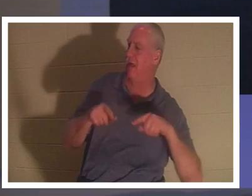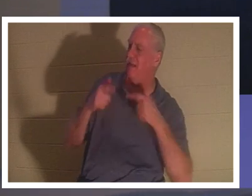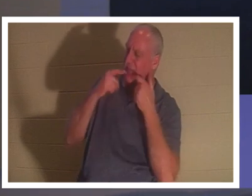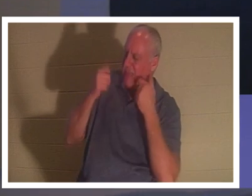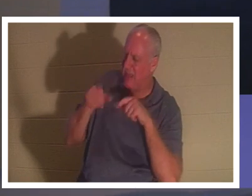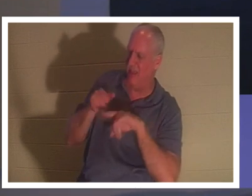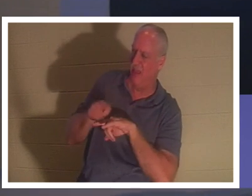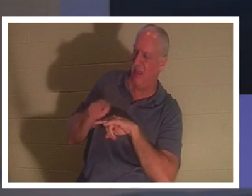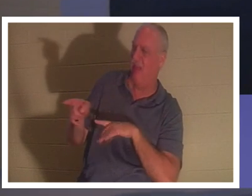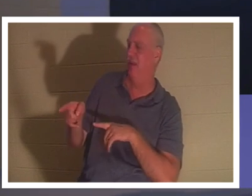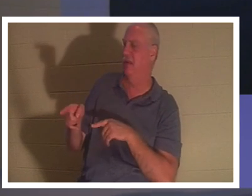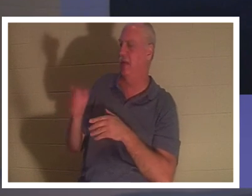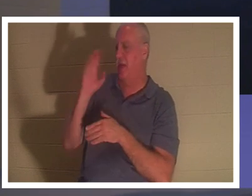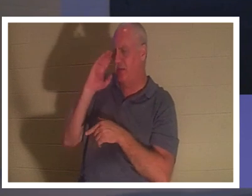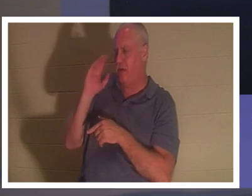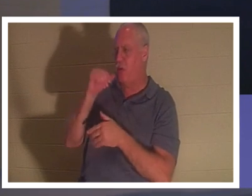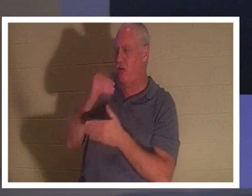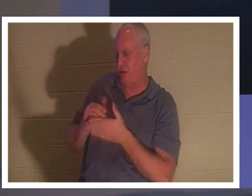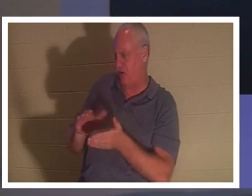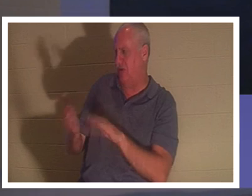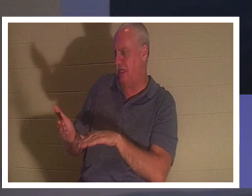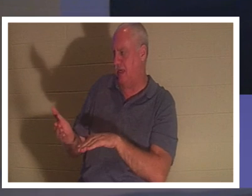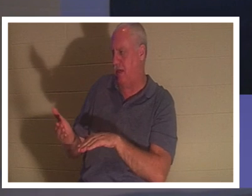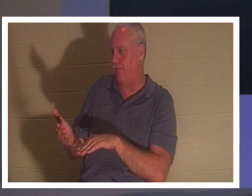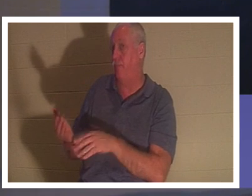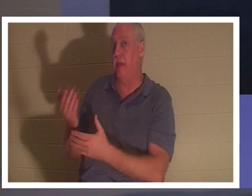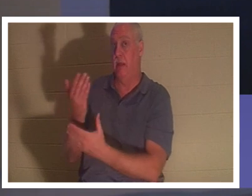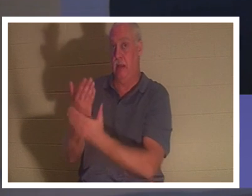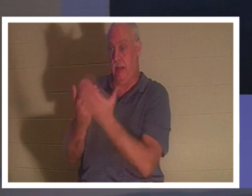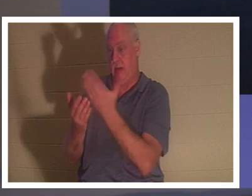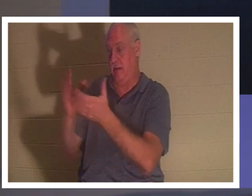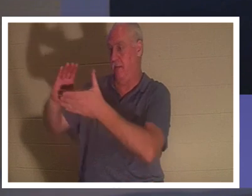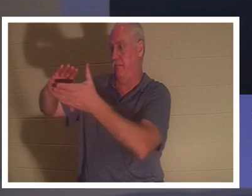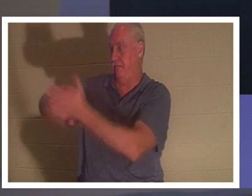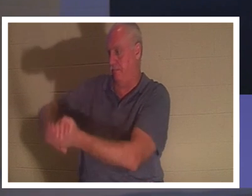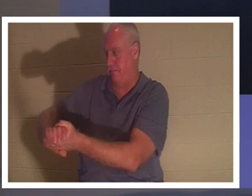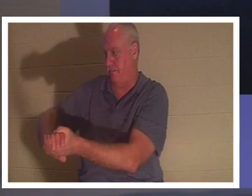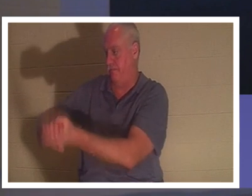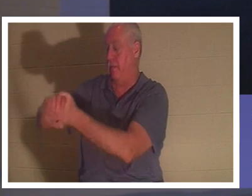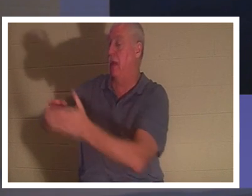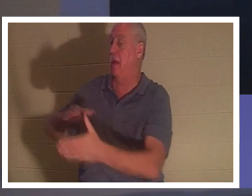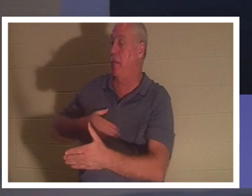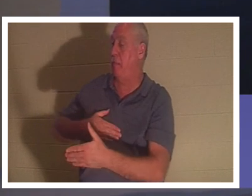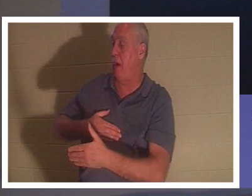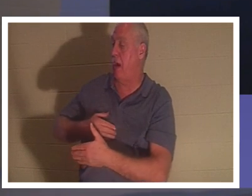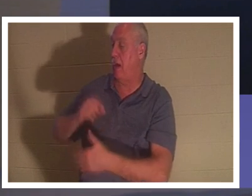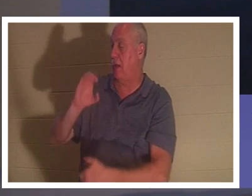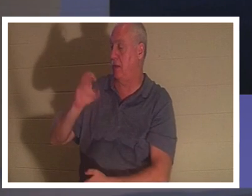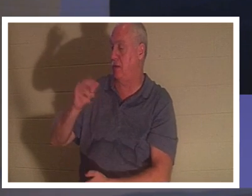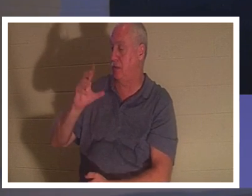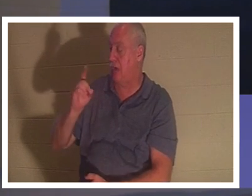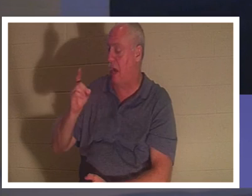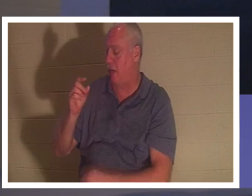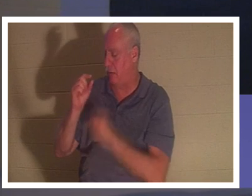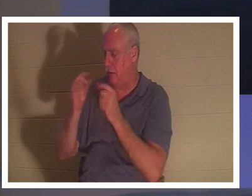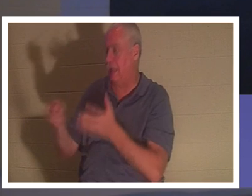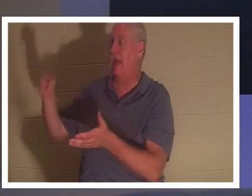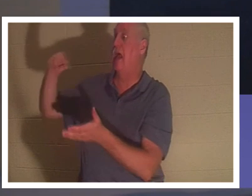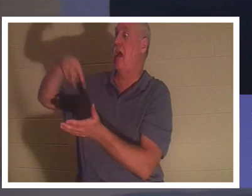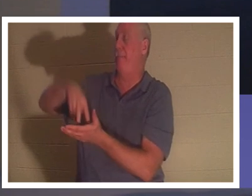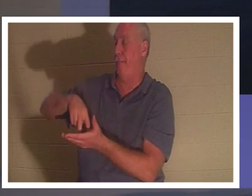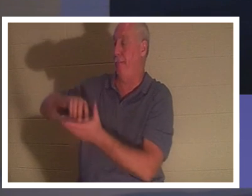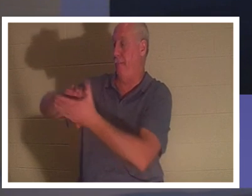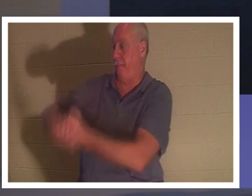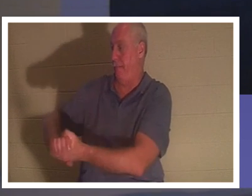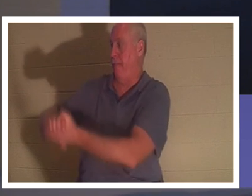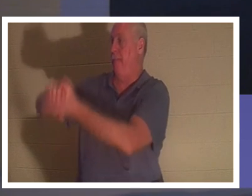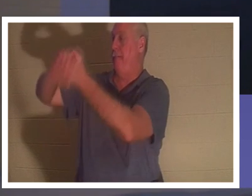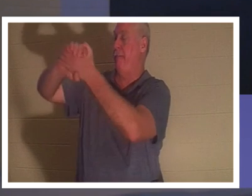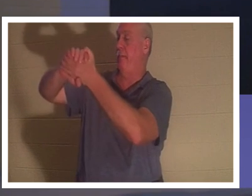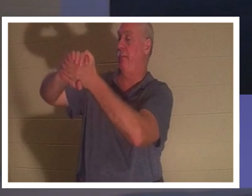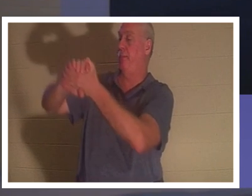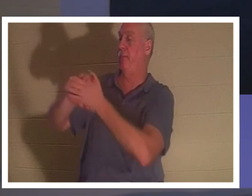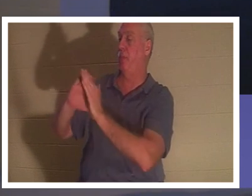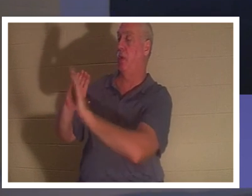彼女が死んでいることを知って、イエスを笑いました。しかし、イエスは彼女の手を取って、『わが子よ、起きなさい！』と言われました。」彼女の精神は戻った。」 それに気づいたことはあり ます